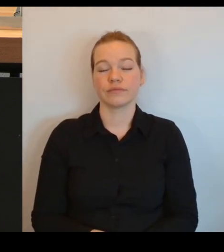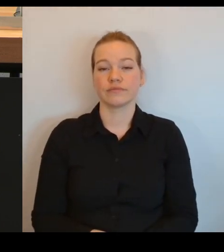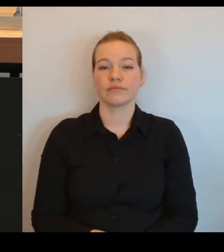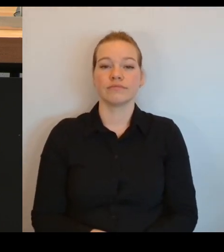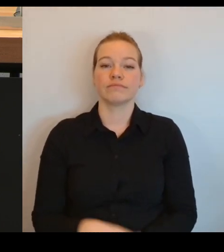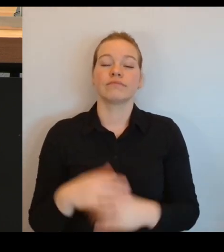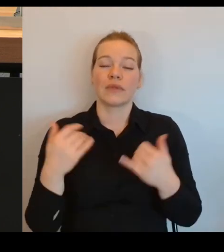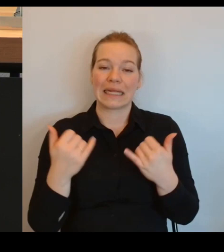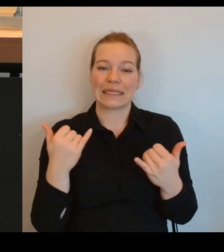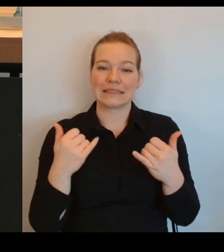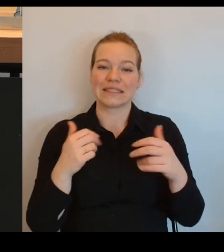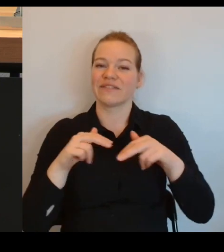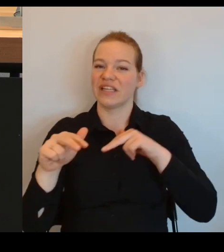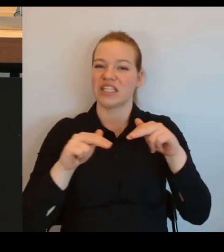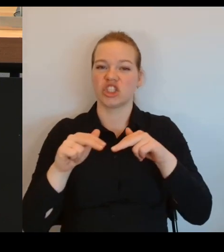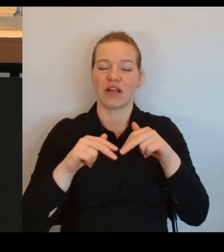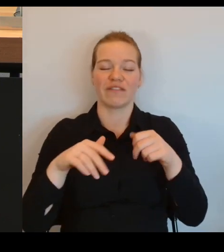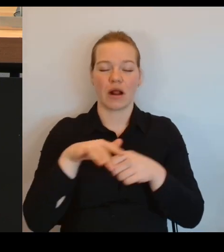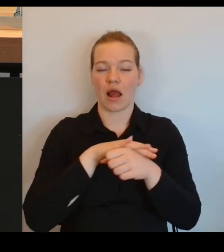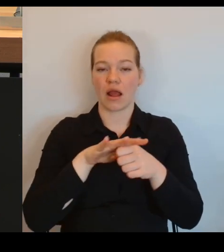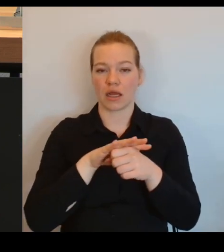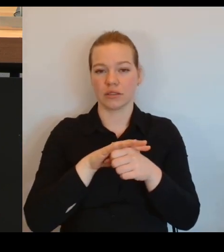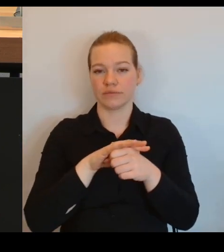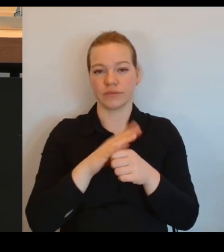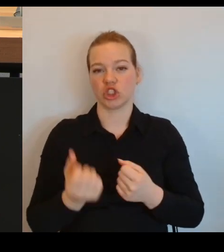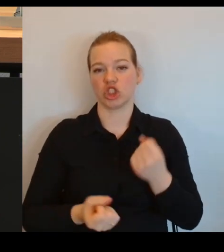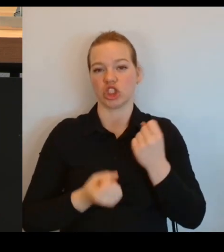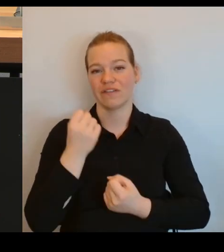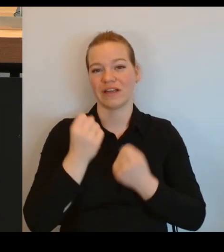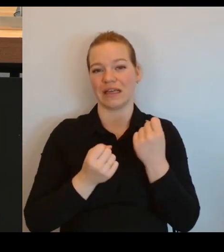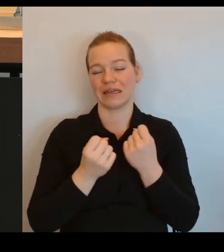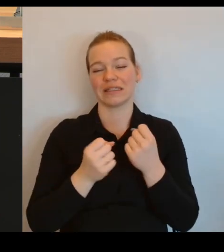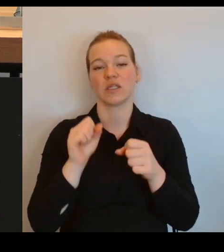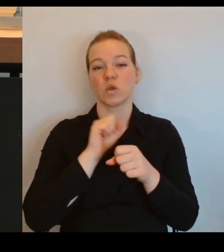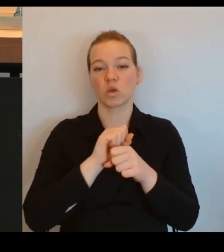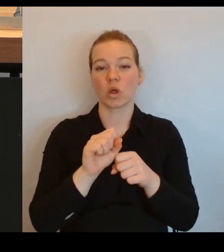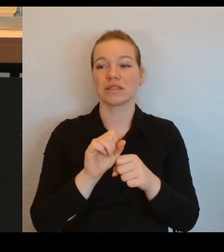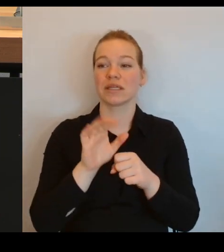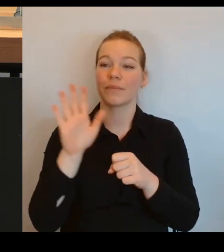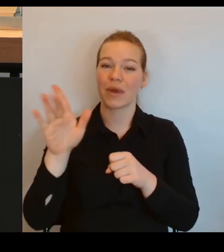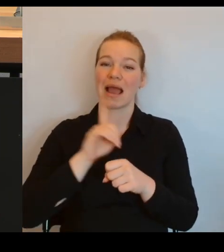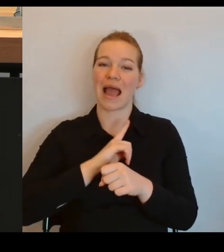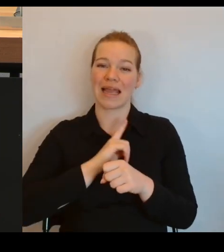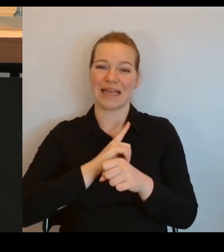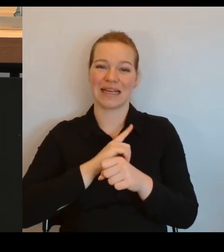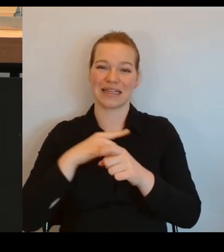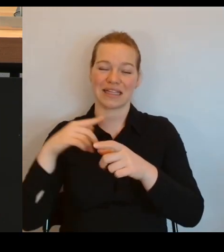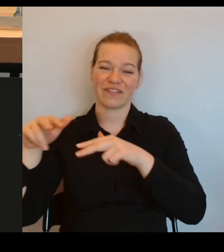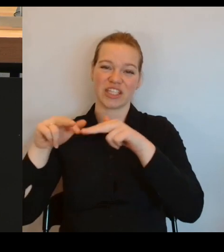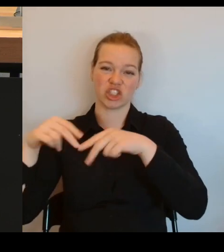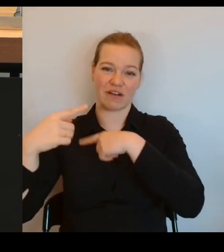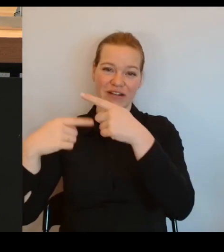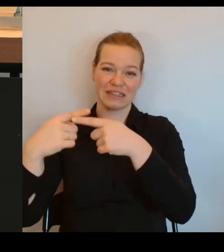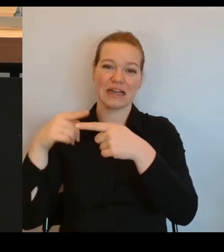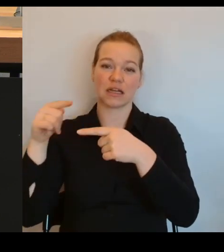auch Schulden abbauen können. Nur dann sind sie für die Zukunft gut gerüstet und auch generationengerecht.